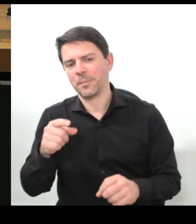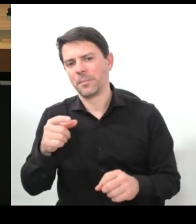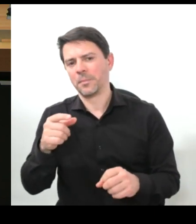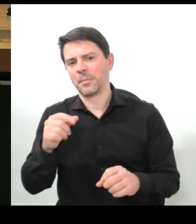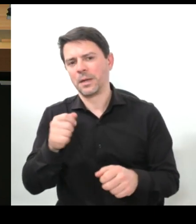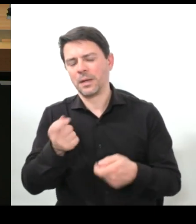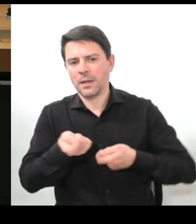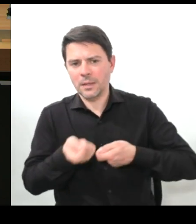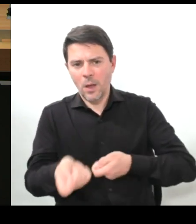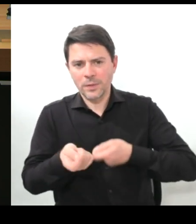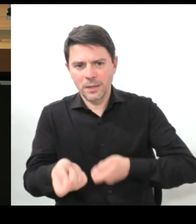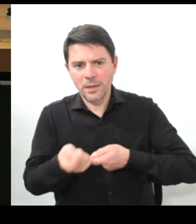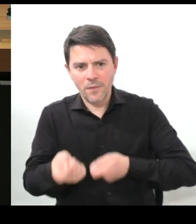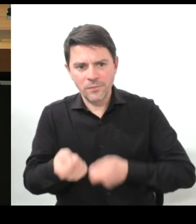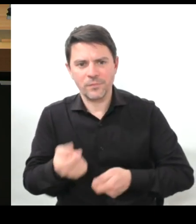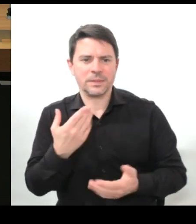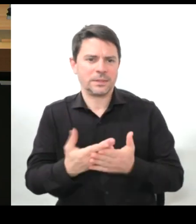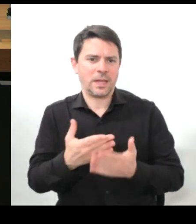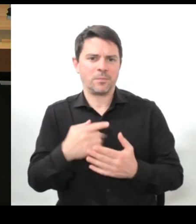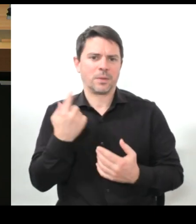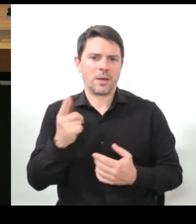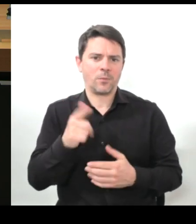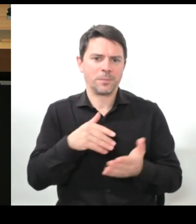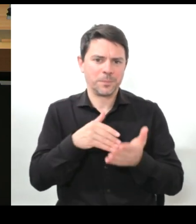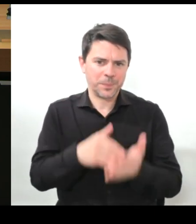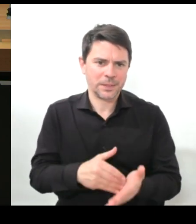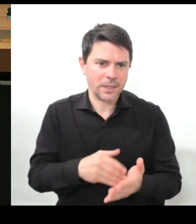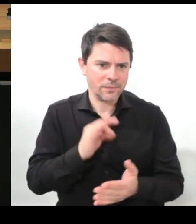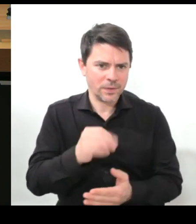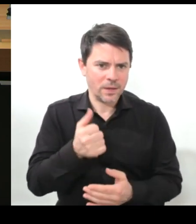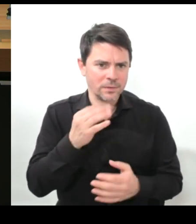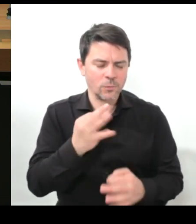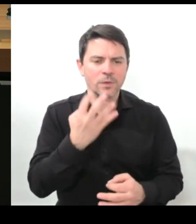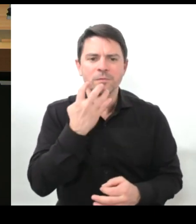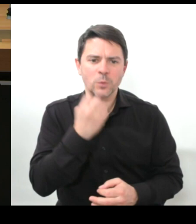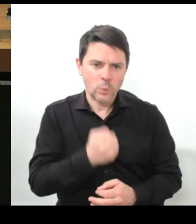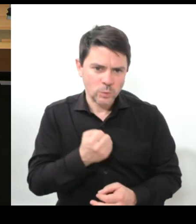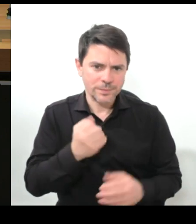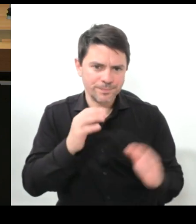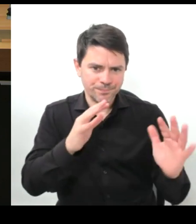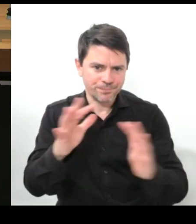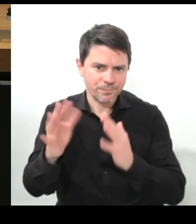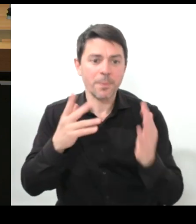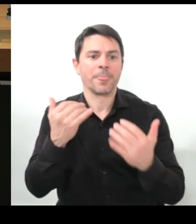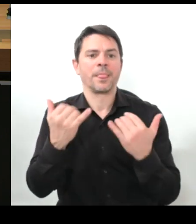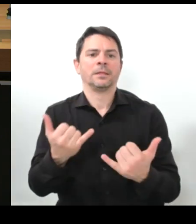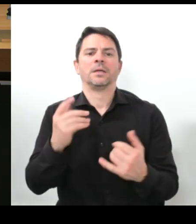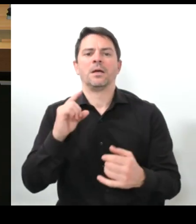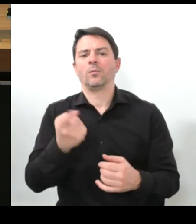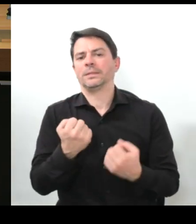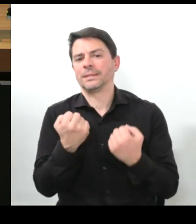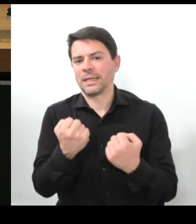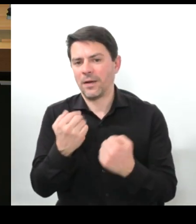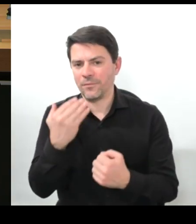Und gerade bei den kommunalen, aber nicht jeder Innenhof, nicht jede Grünfläche eignet sich dafür und dort, wo gebaut wird.